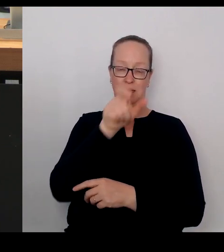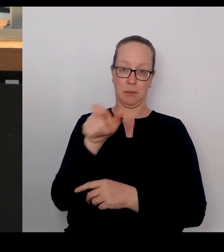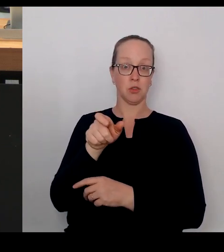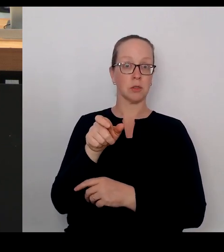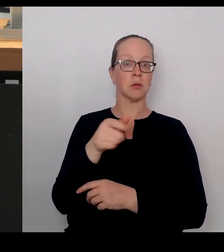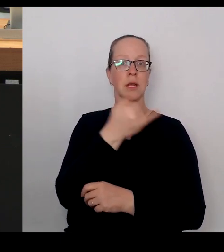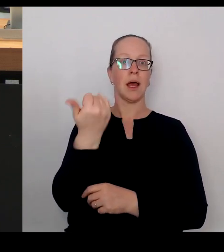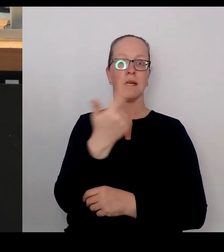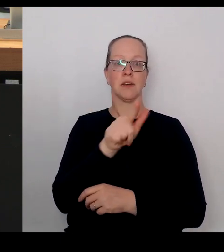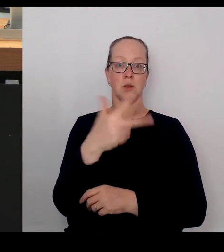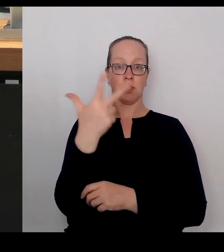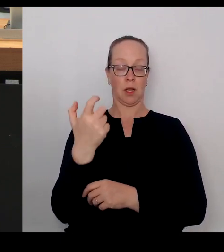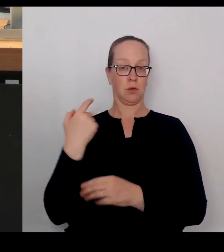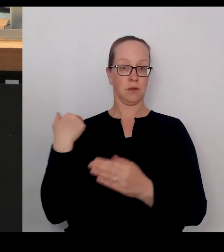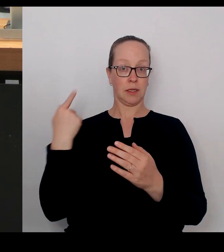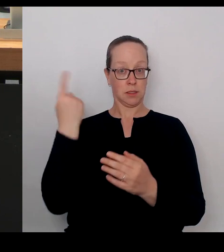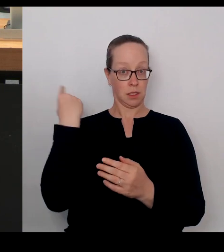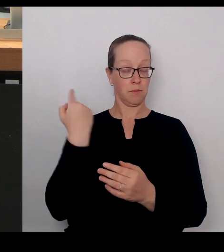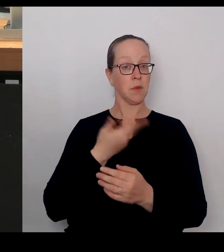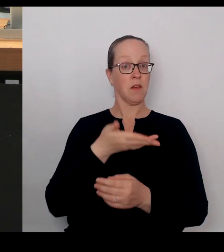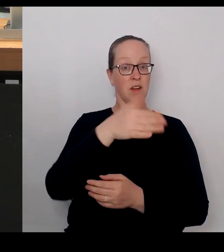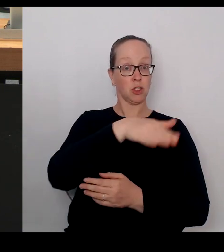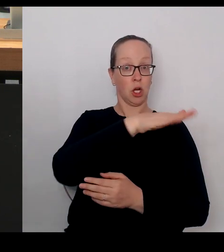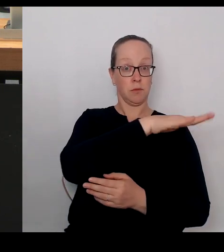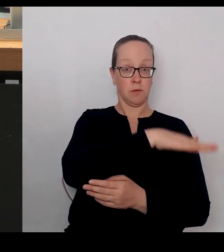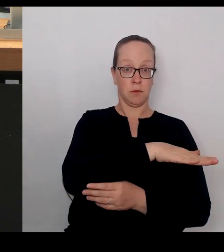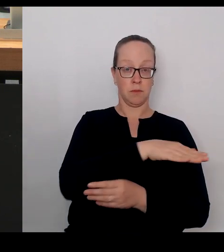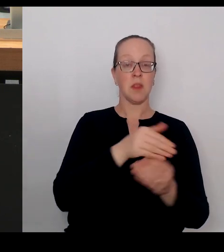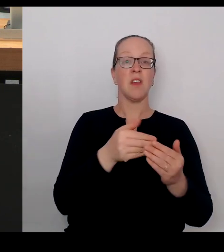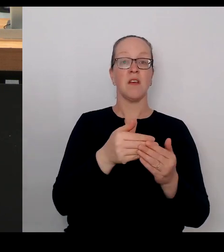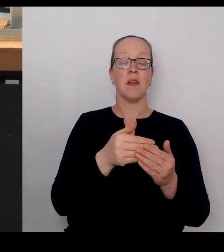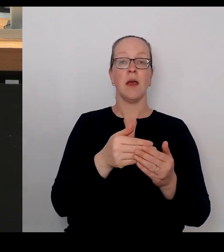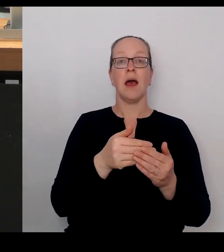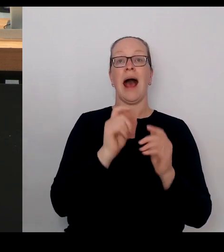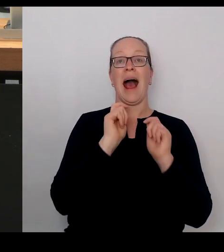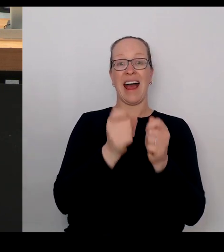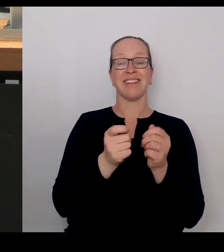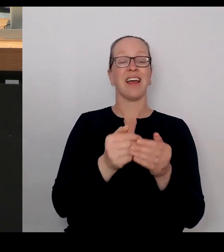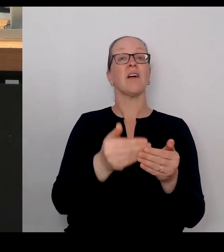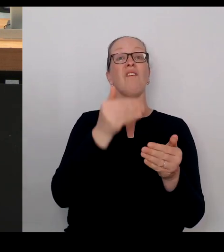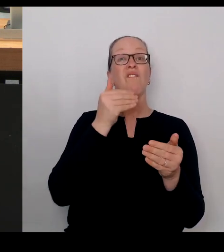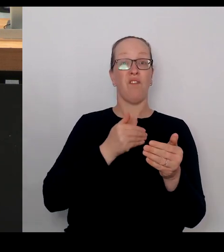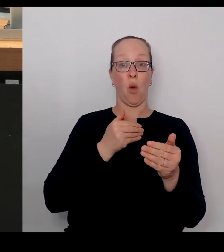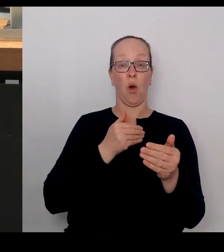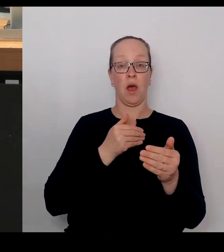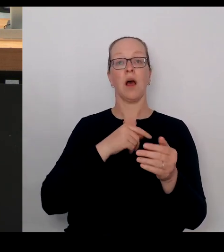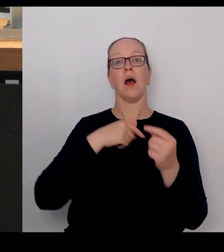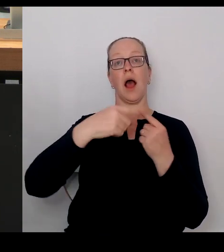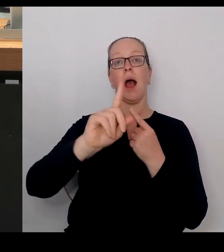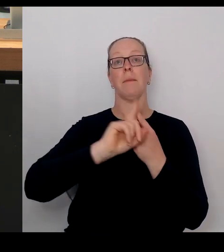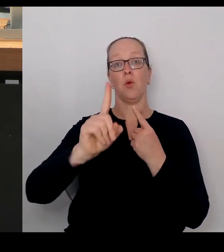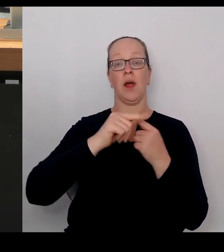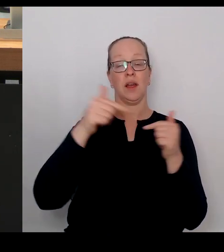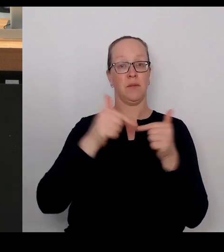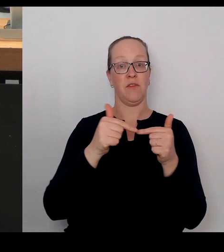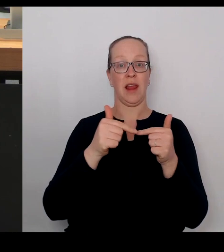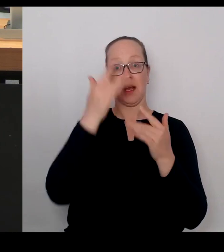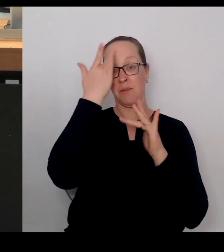Pflege im ambulanten Bereich bewilligt wurde. Das sind 120 Familien, die jetzt neben der Trauer um dem Verlust eines